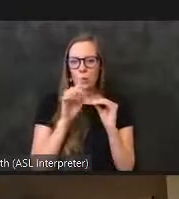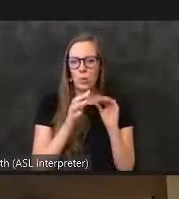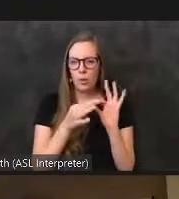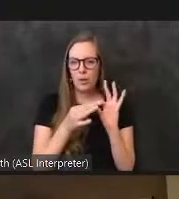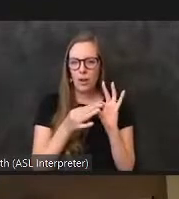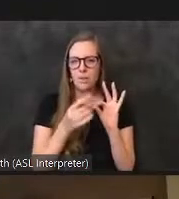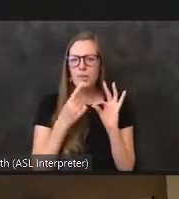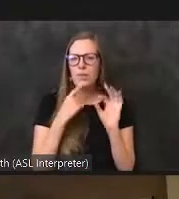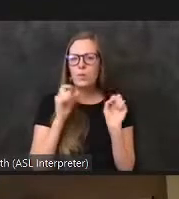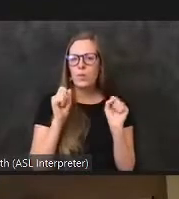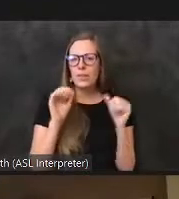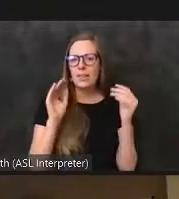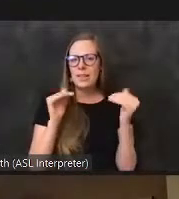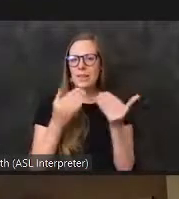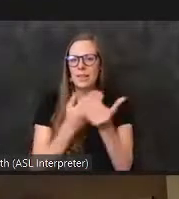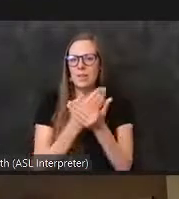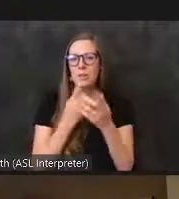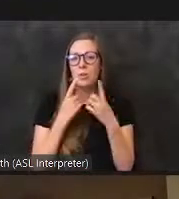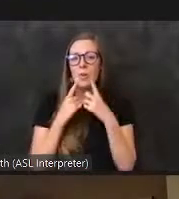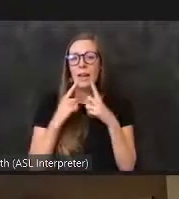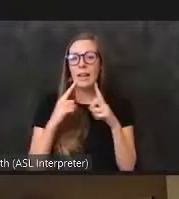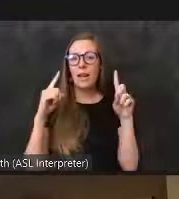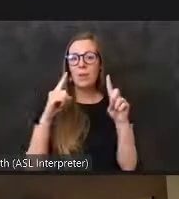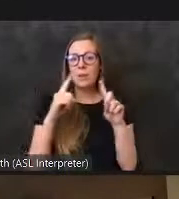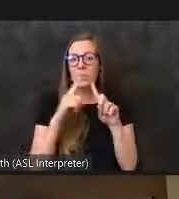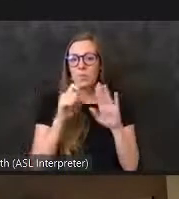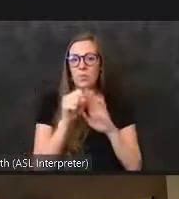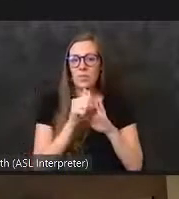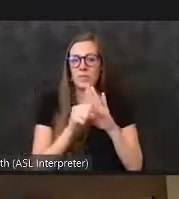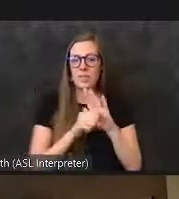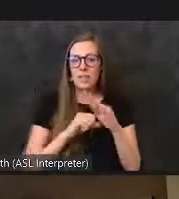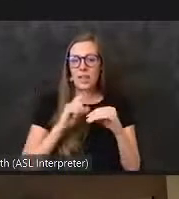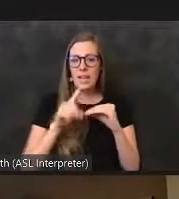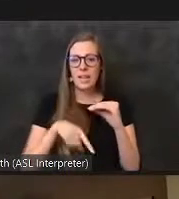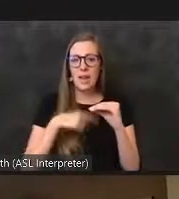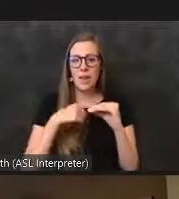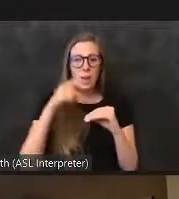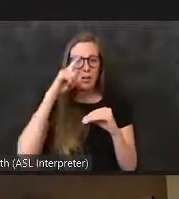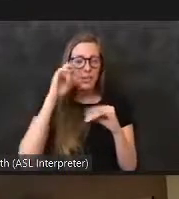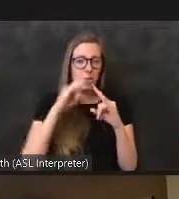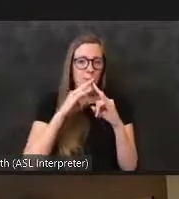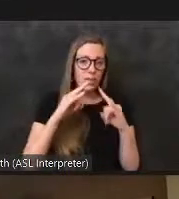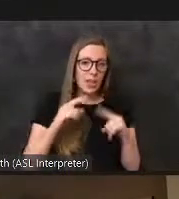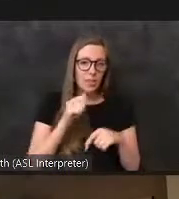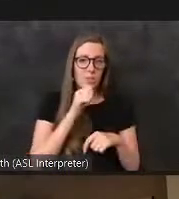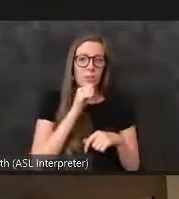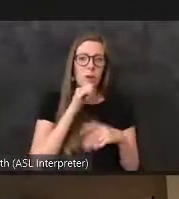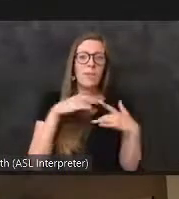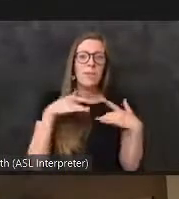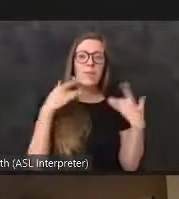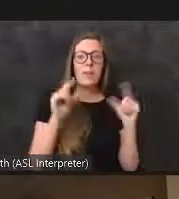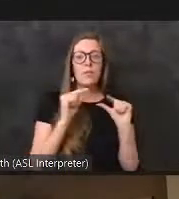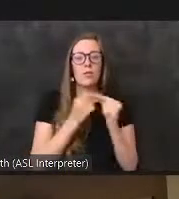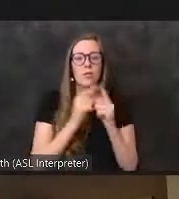diciendo tu puedes esperar un nuevo anuncio de parte del estado de las uniones?